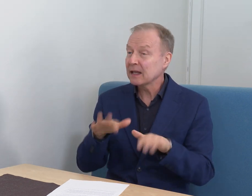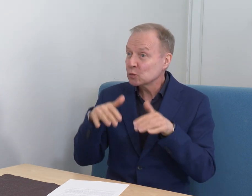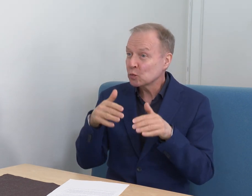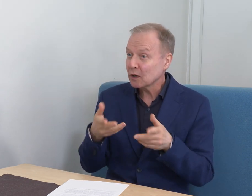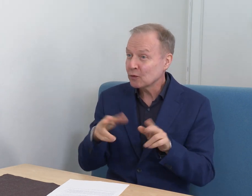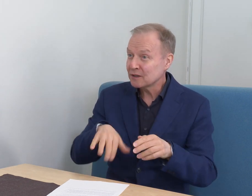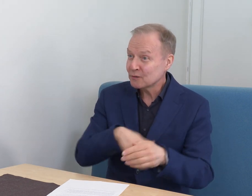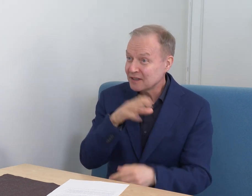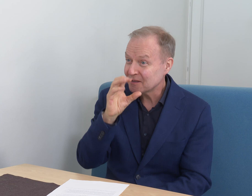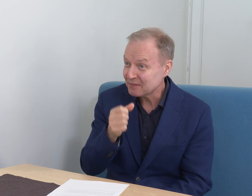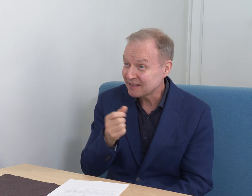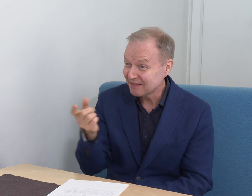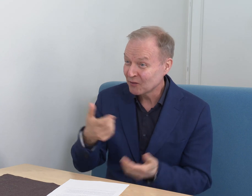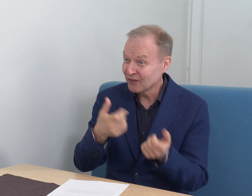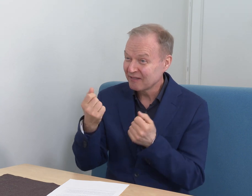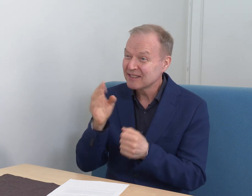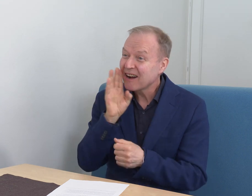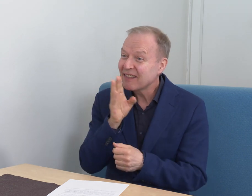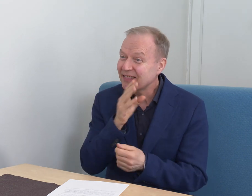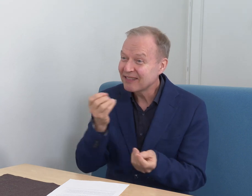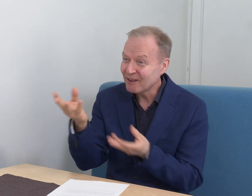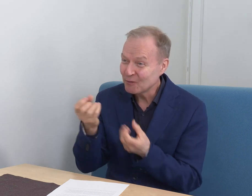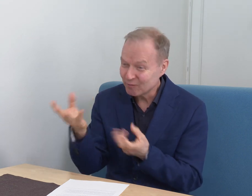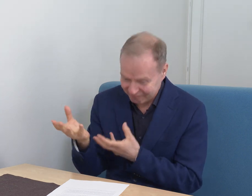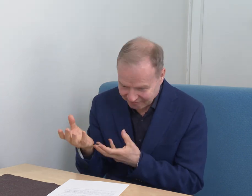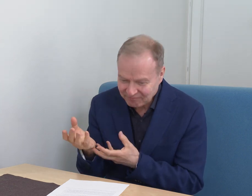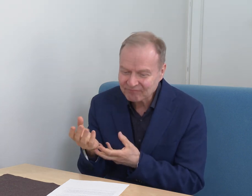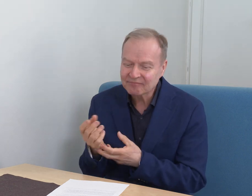Eduskunnan oikeusasiamies ottaa vastaan kanteluja -